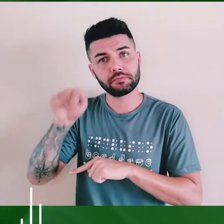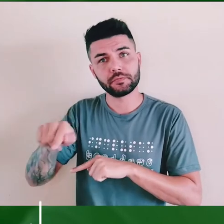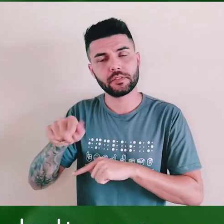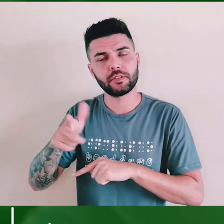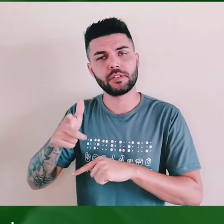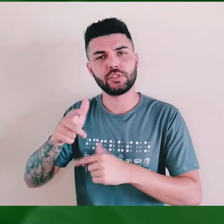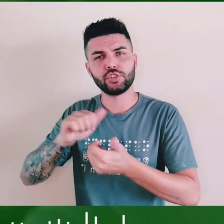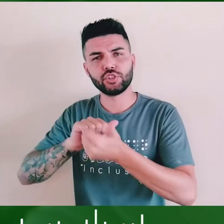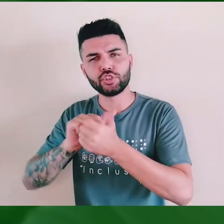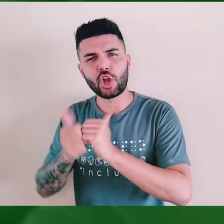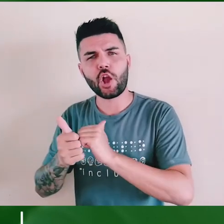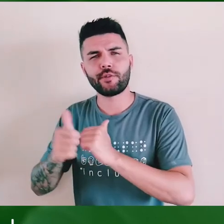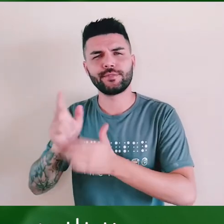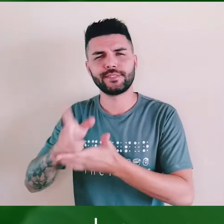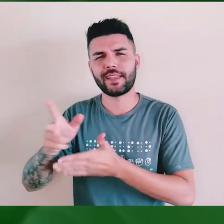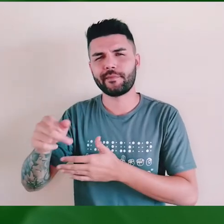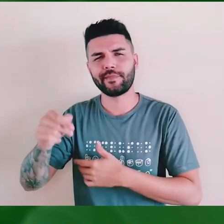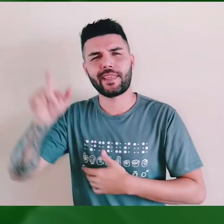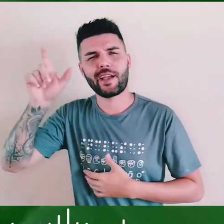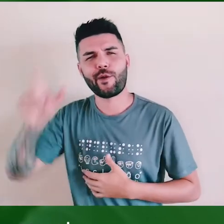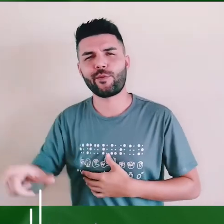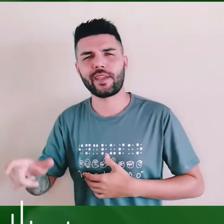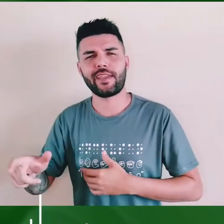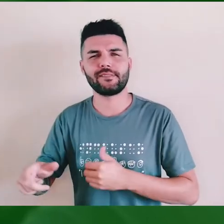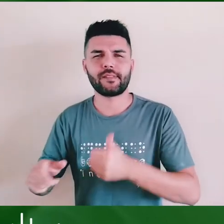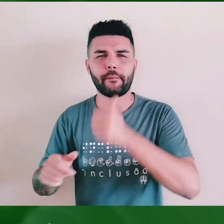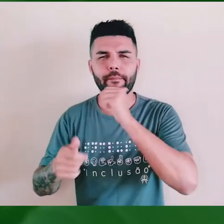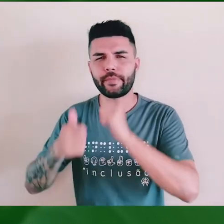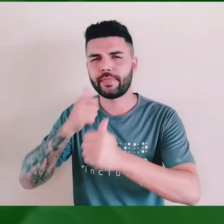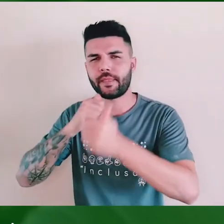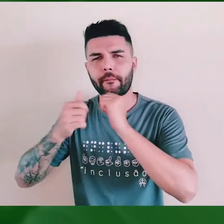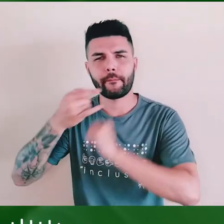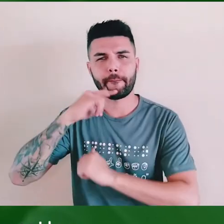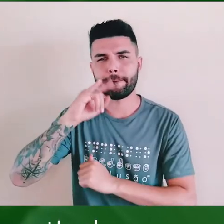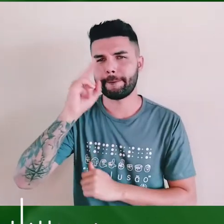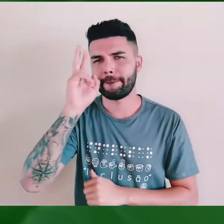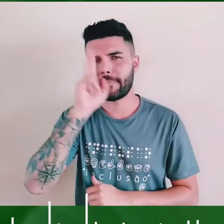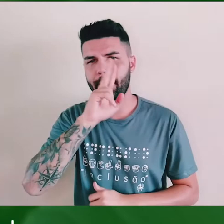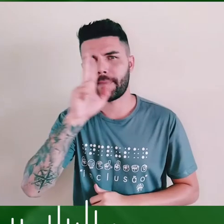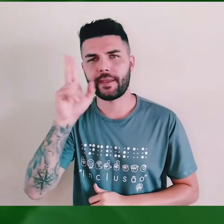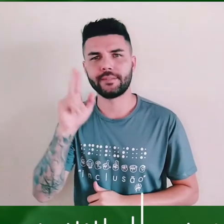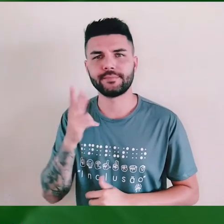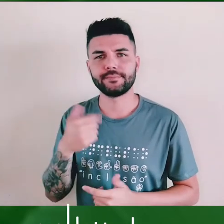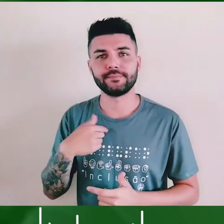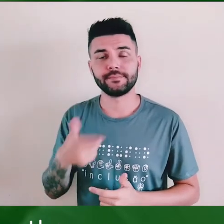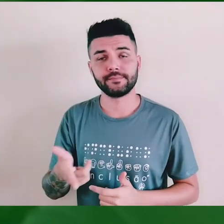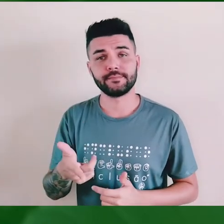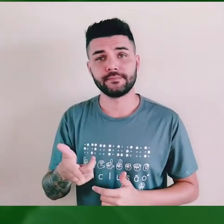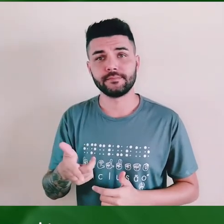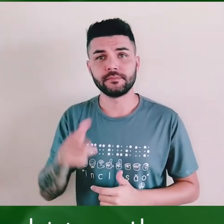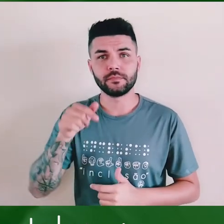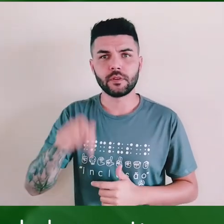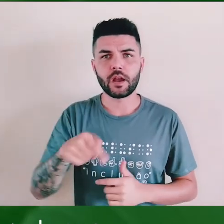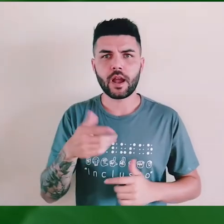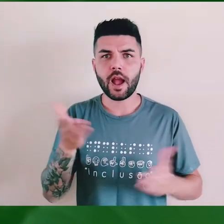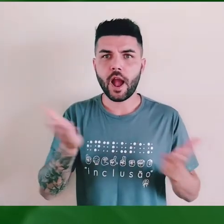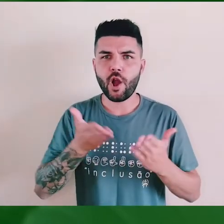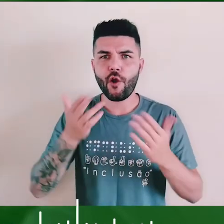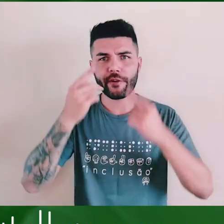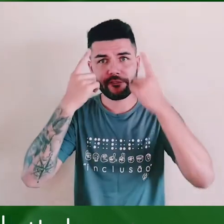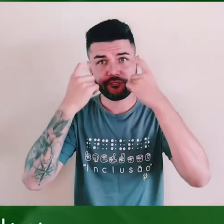encontra alguém que ta bebendo e te xinga e tal. Essa experiência de ataques por conta